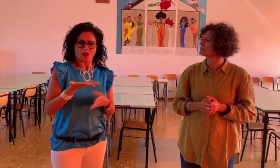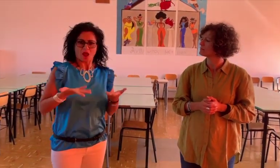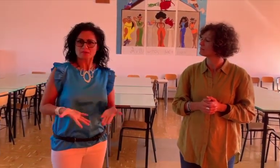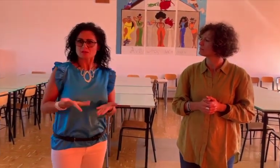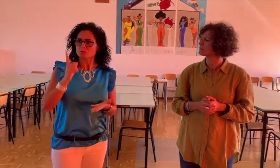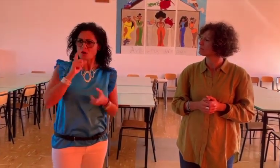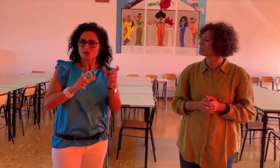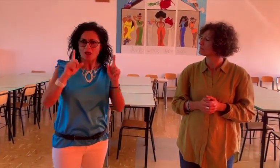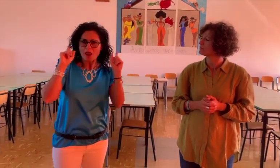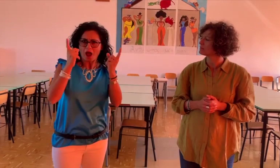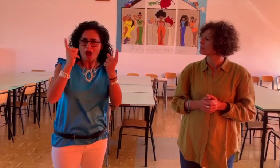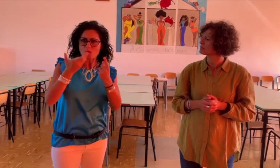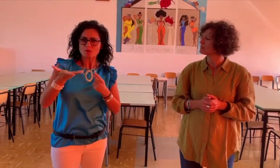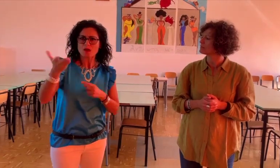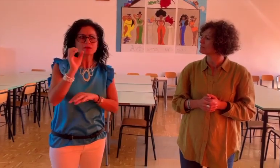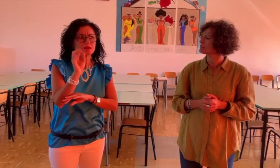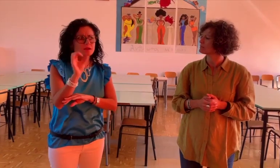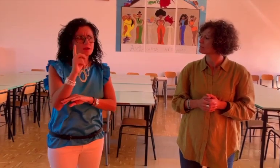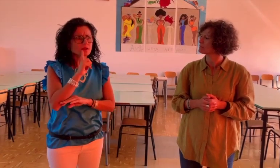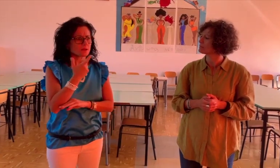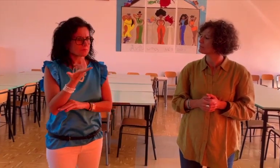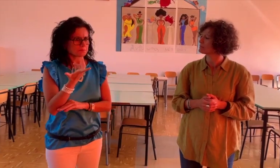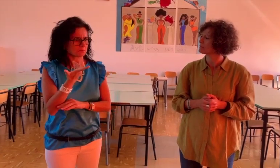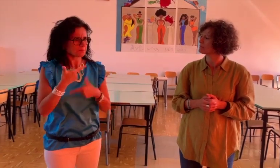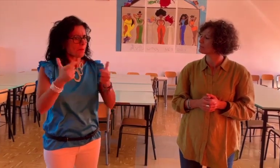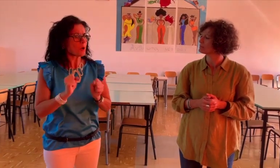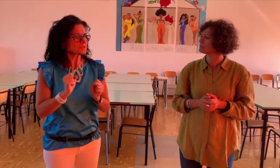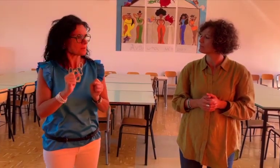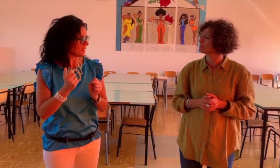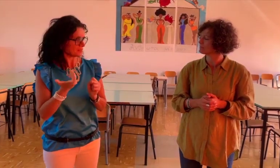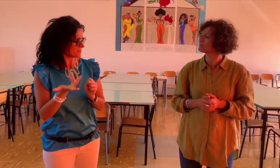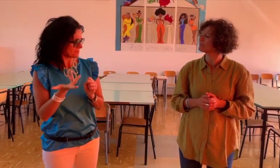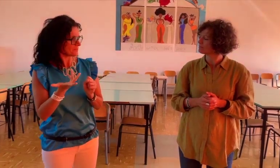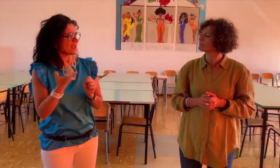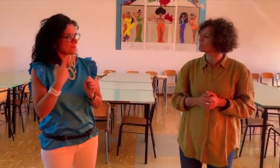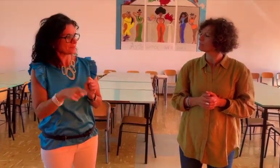adesso, invece, si sono laureati tanti sordi, ma a loro ciò non viene concesso.